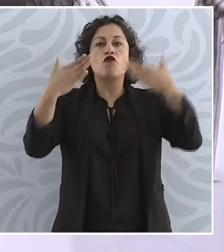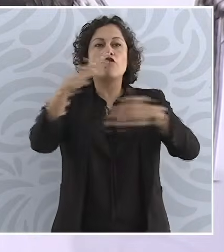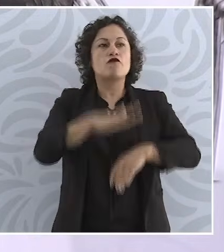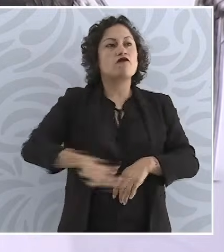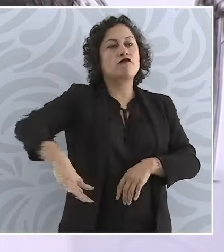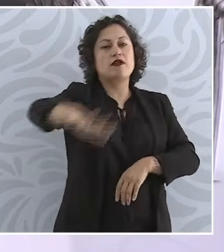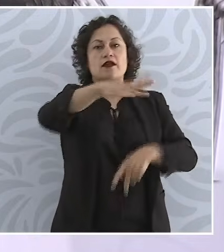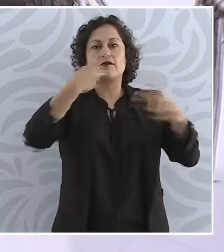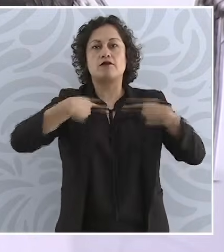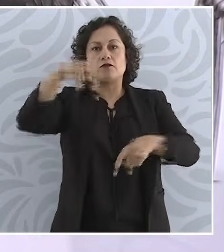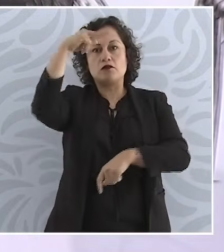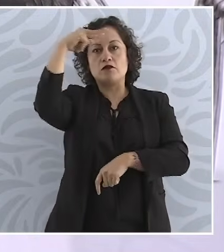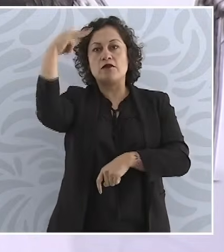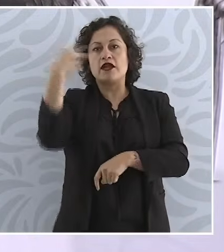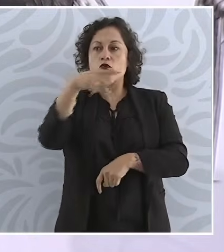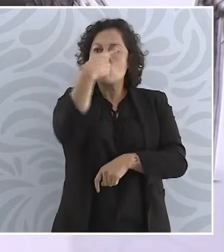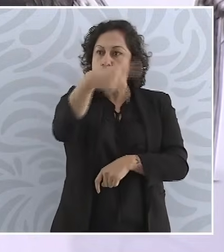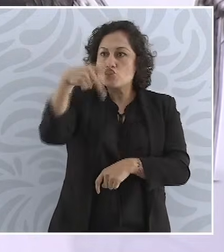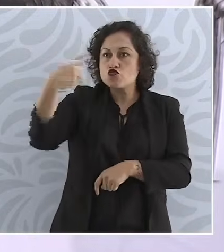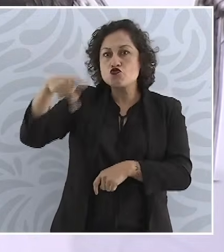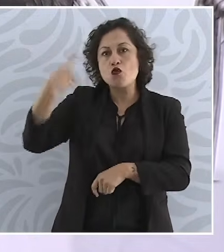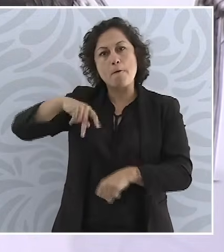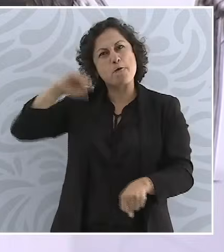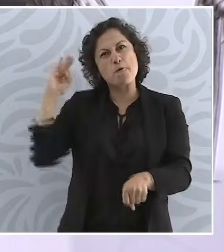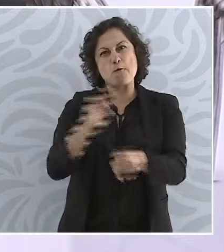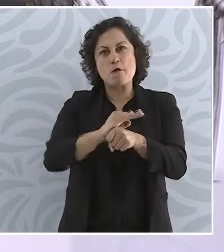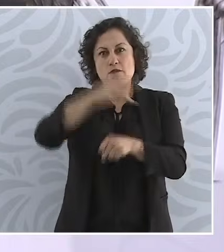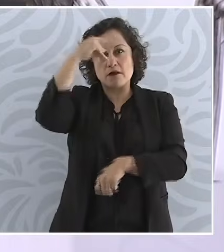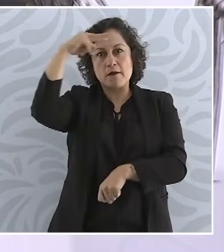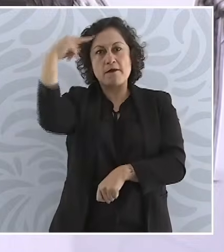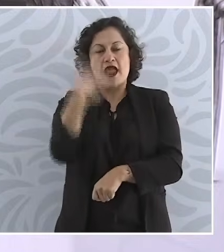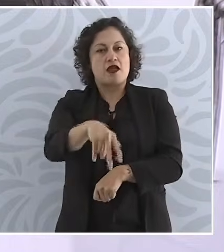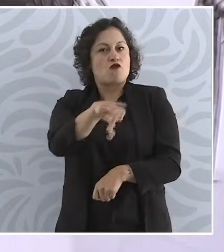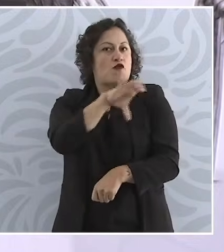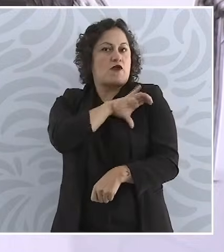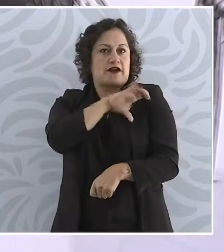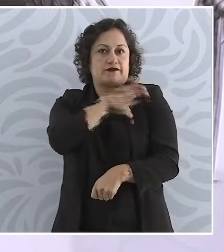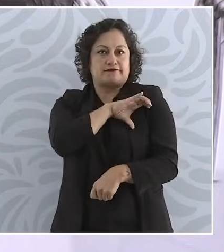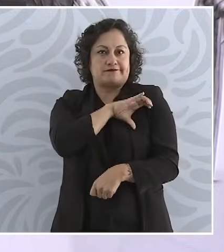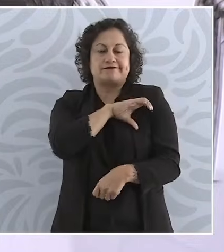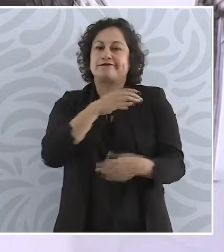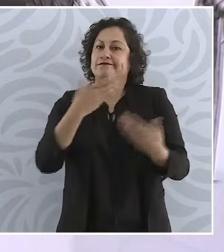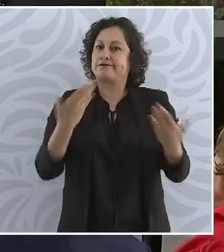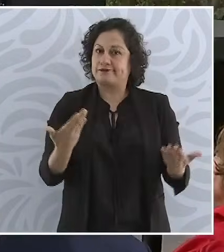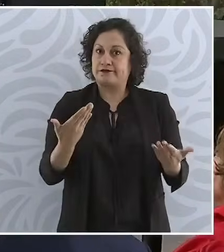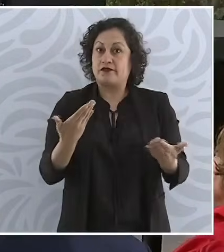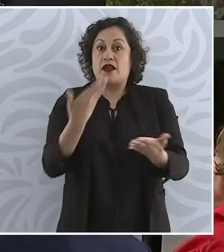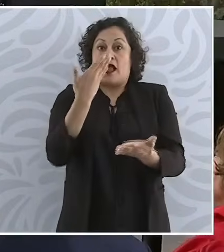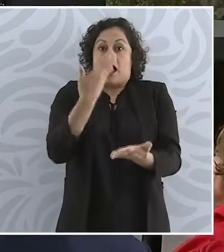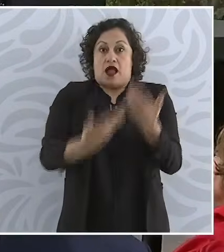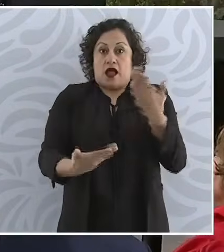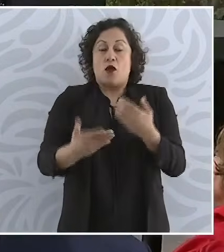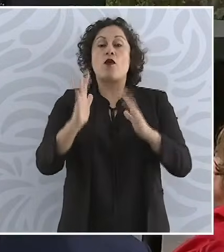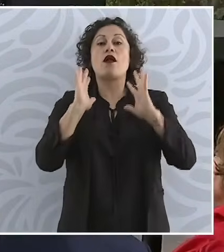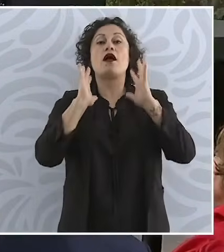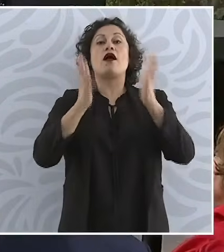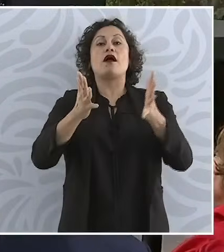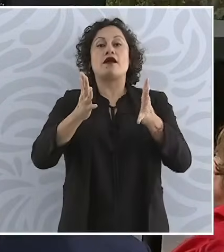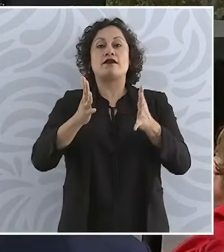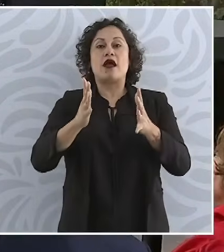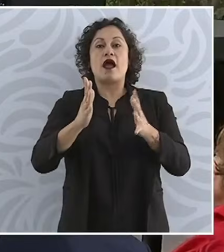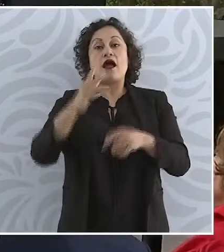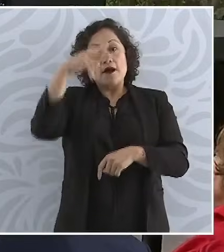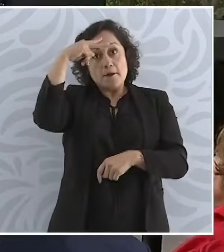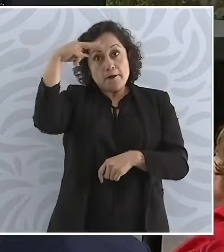los mexicanos hoy podrá la nación fincar buena parte de su crédito en la industria del petróleo